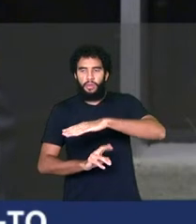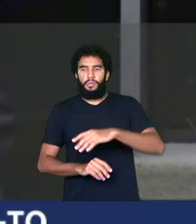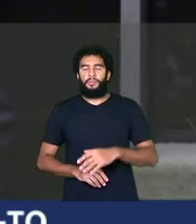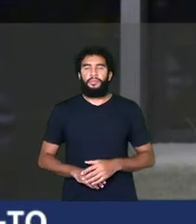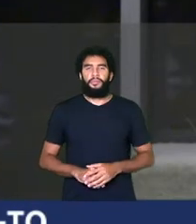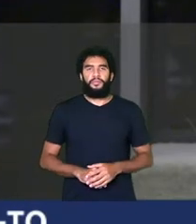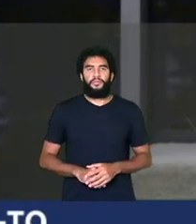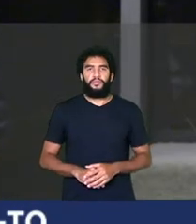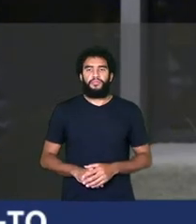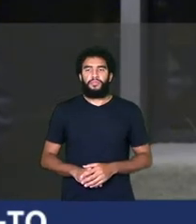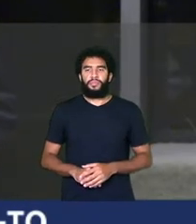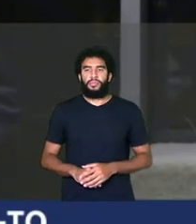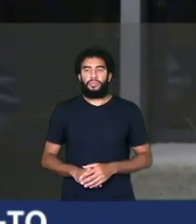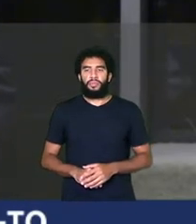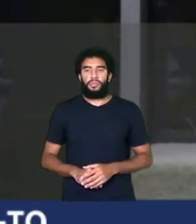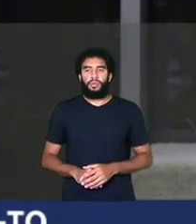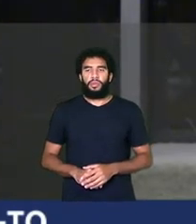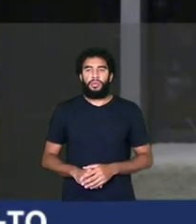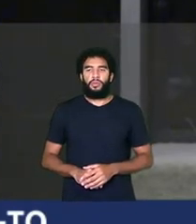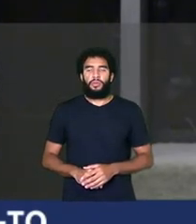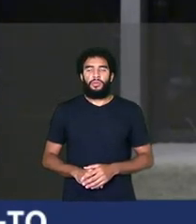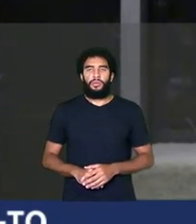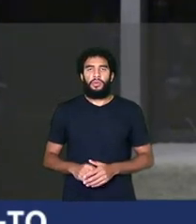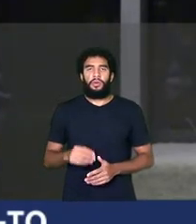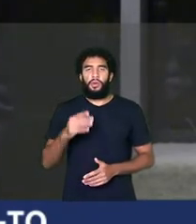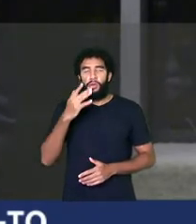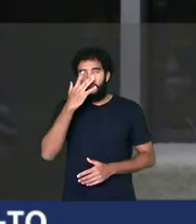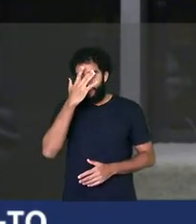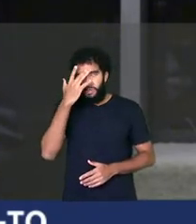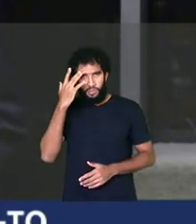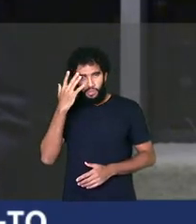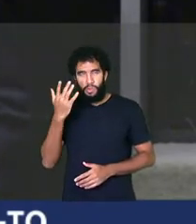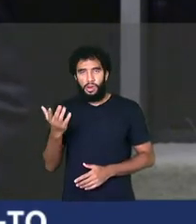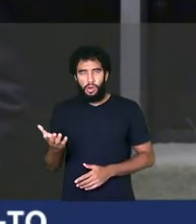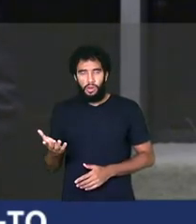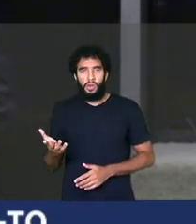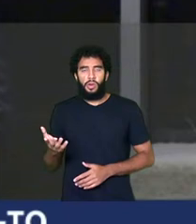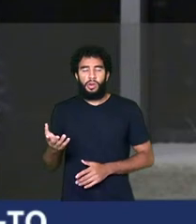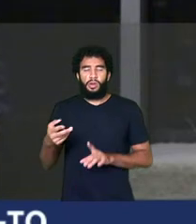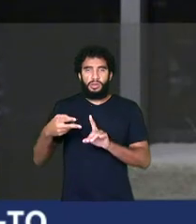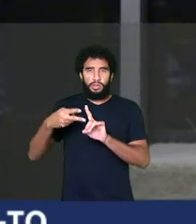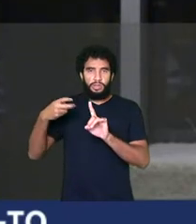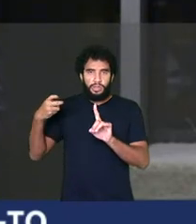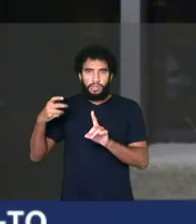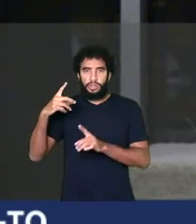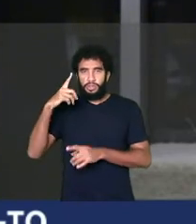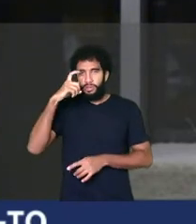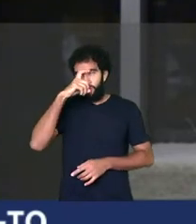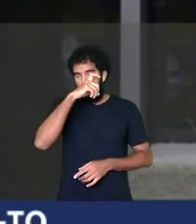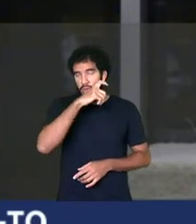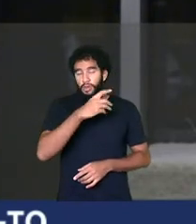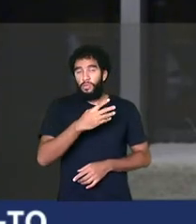NÓS ESTAMOS VENDO QUE O POVO INDÍGENA, NAÇÃO INDÍGENA PASSA POR SÉRIAS DIFICULDADES E AGORA RECENTEMENTE, SENHOR